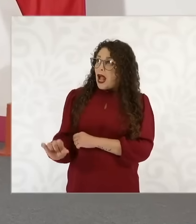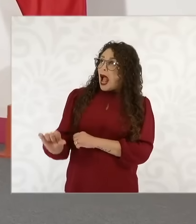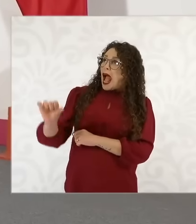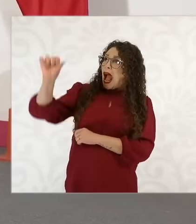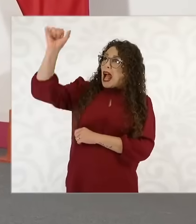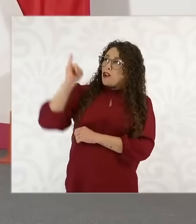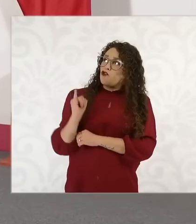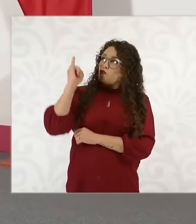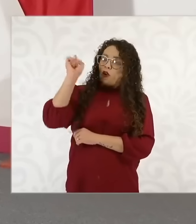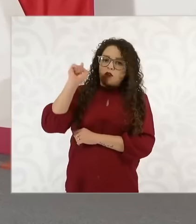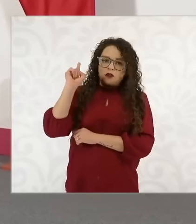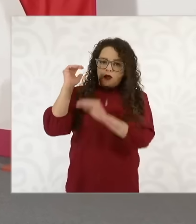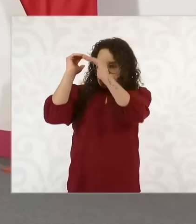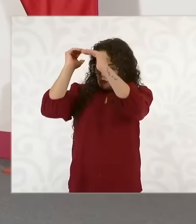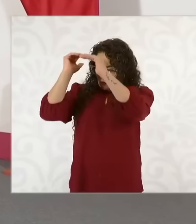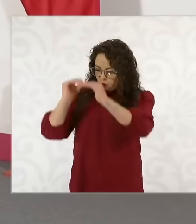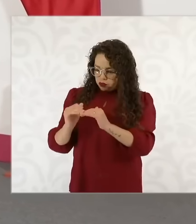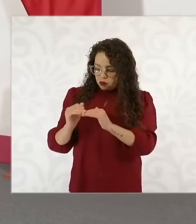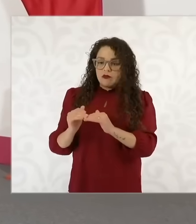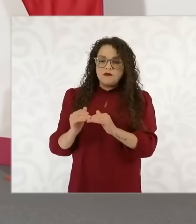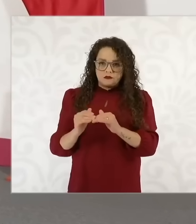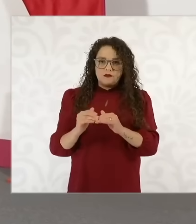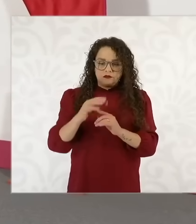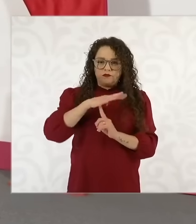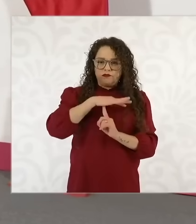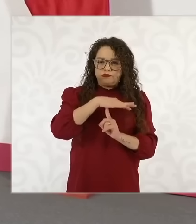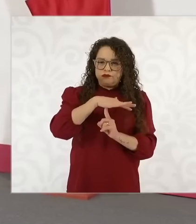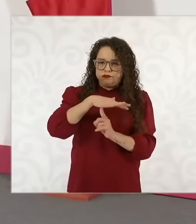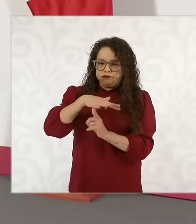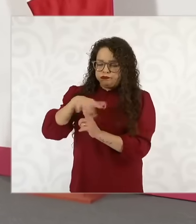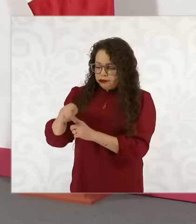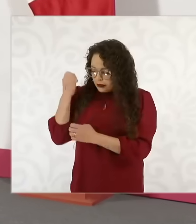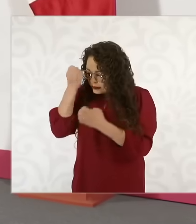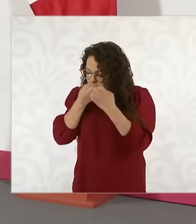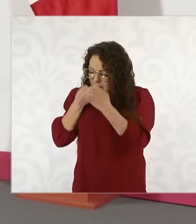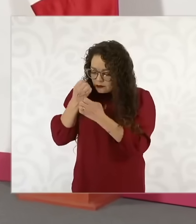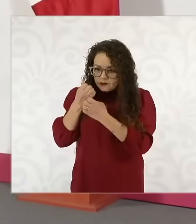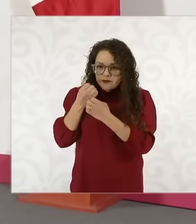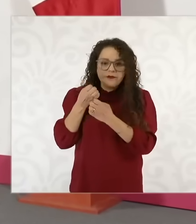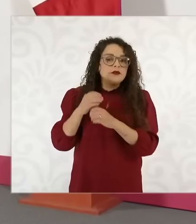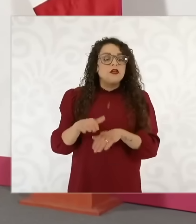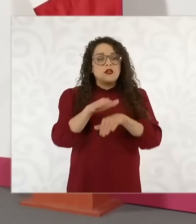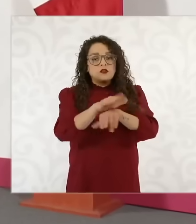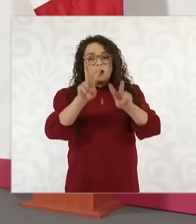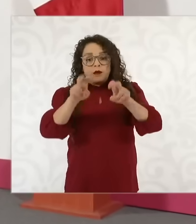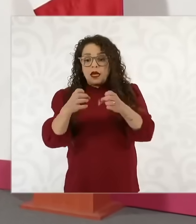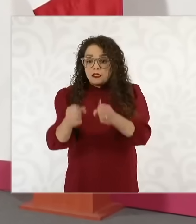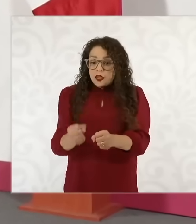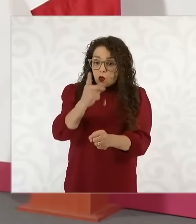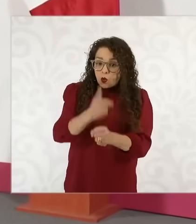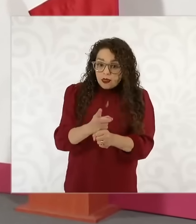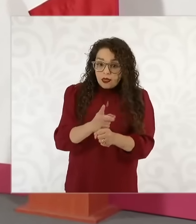este levantamiento. Eh, el equipo de el sistema de seguridad, el gabinete de seguridad pública,